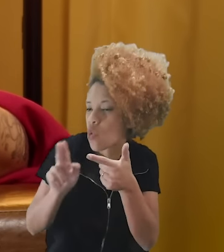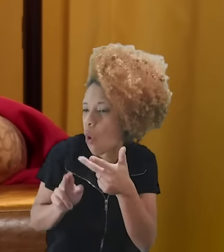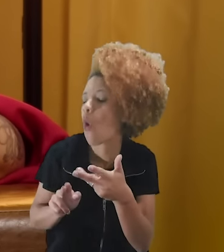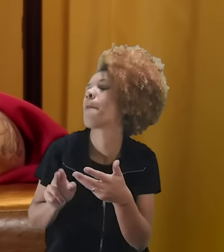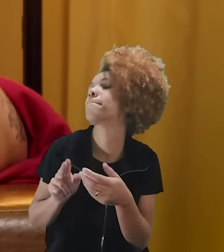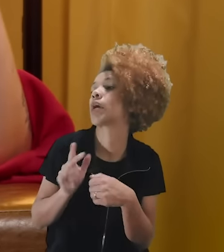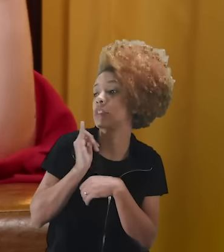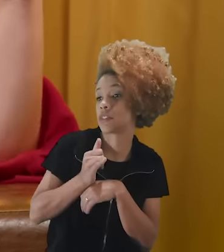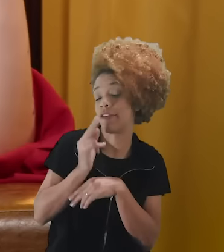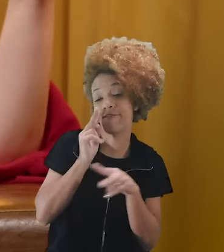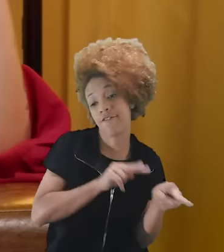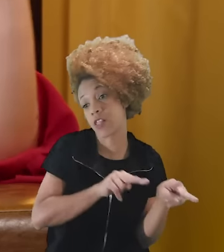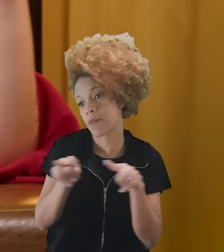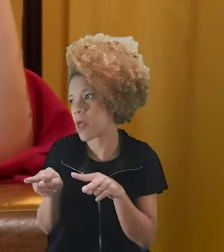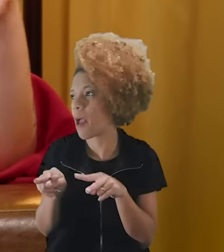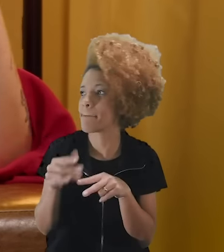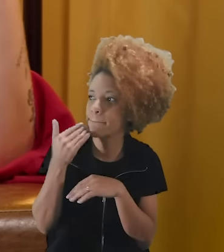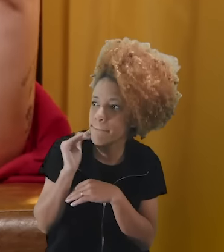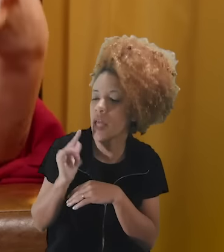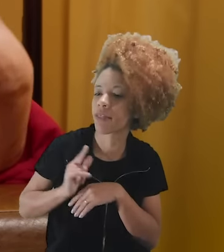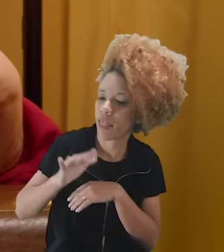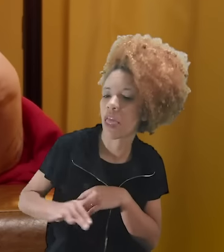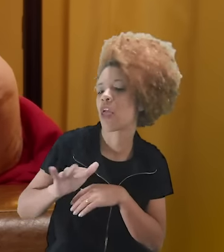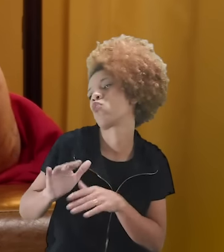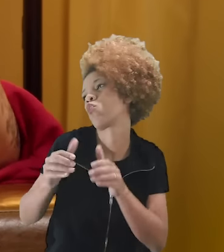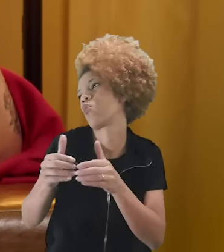nome delas então dava um pouco de visibilidade pessoal entender que existe um cenário ali que